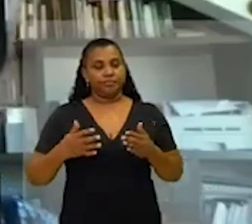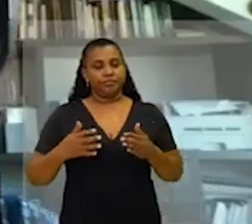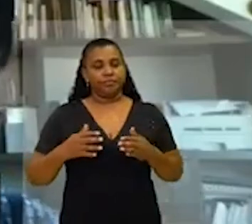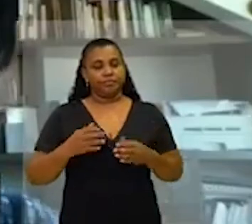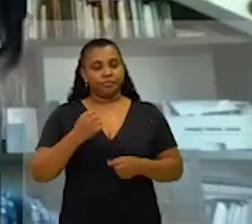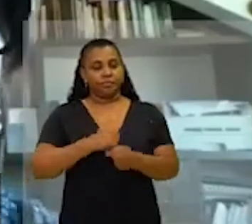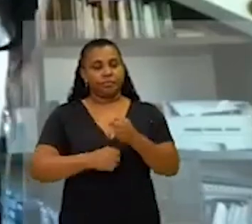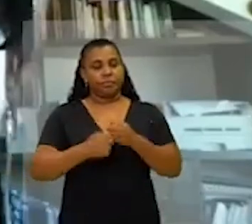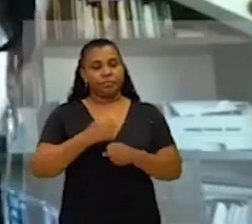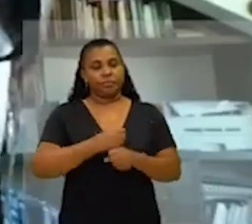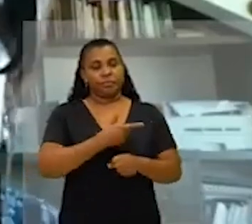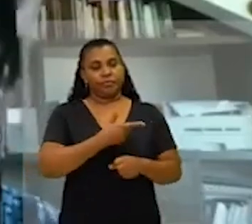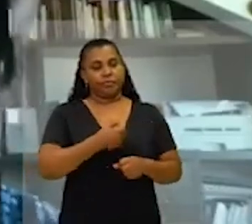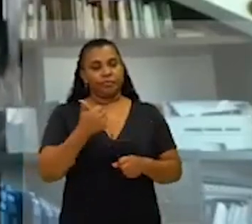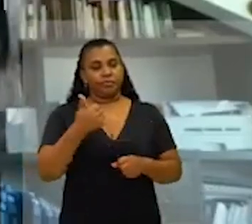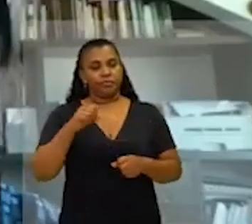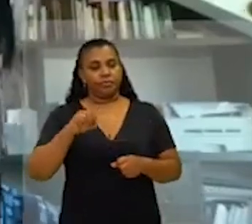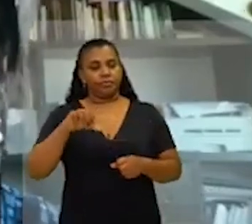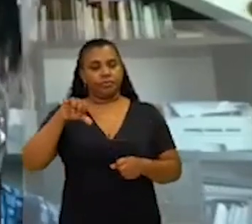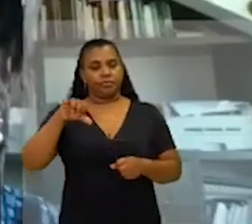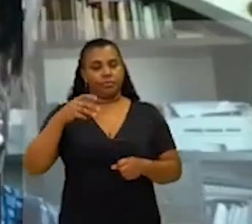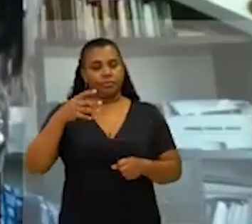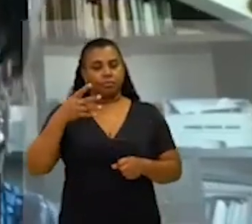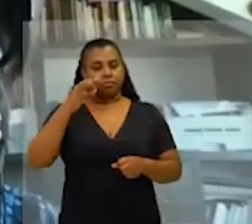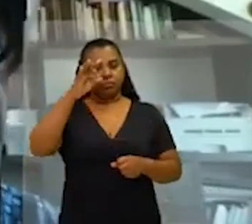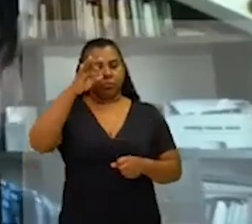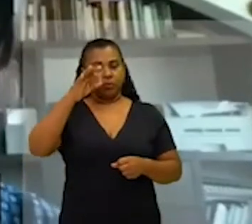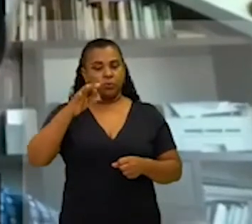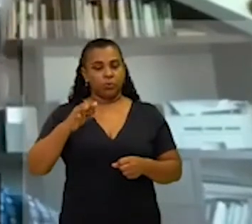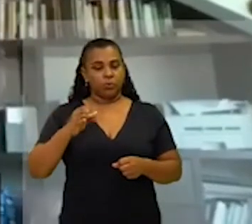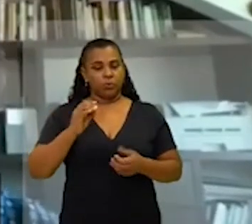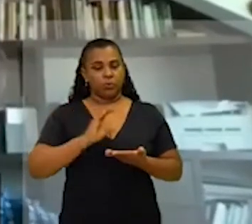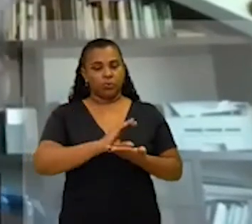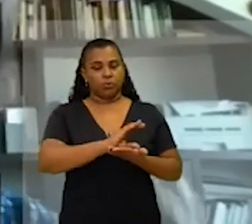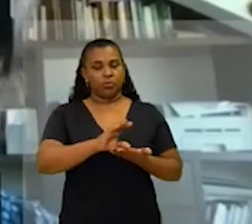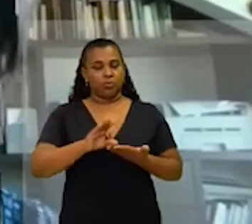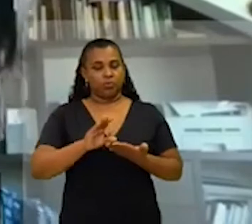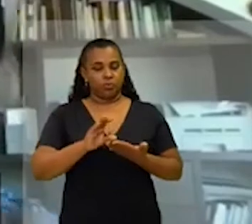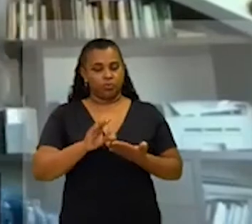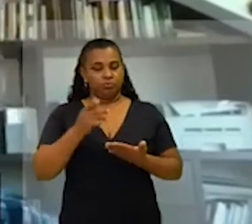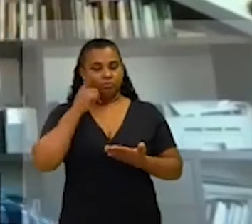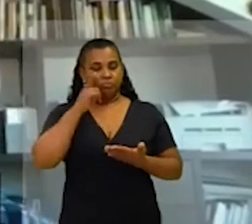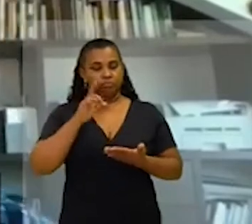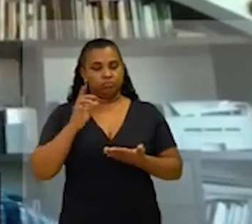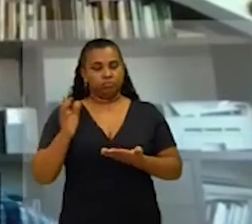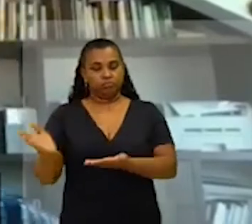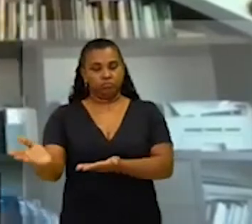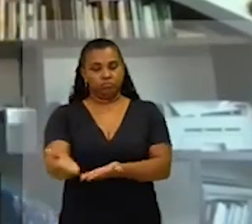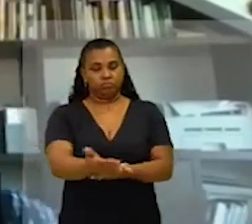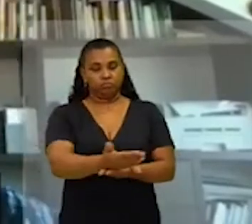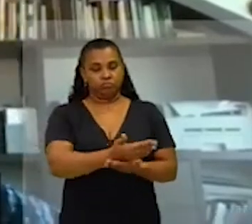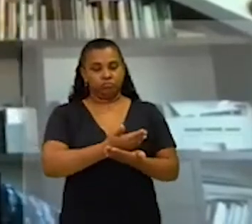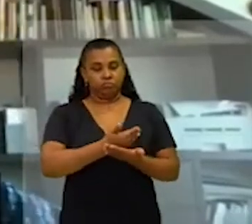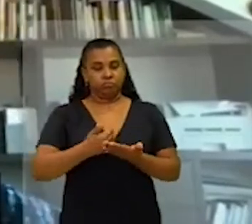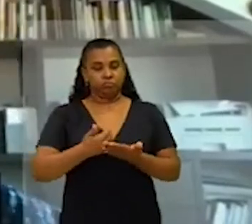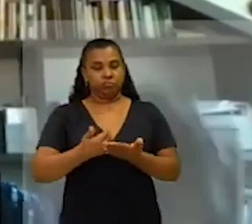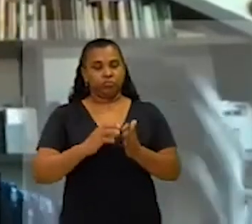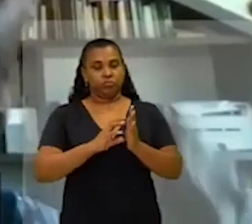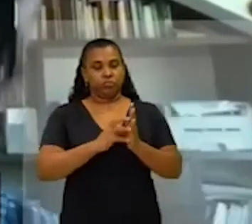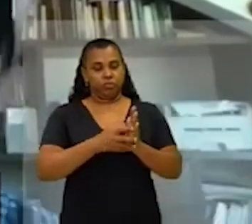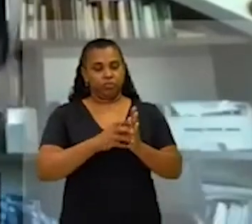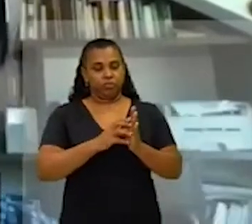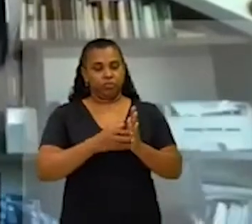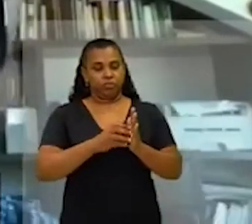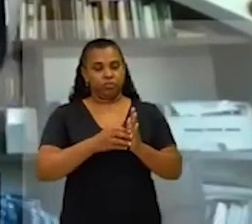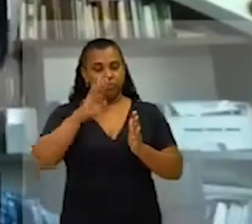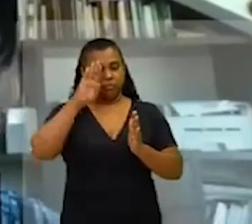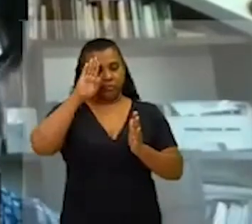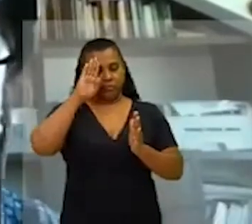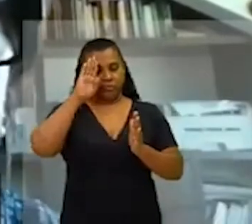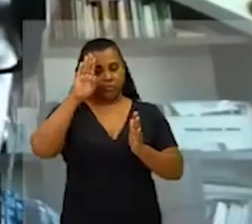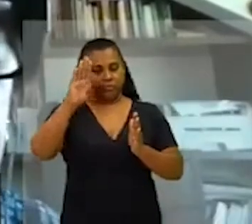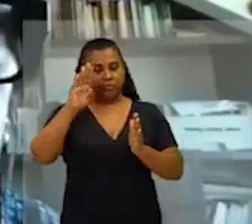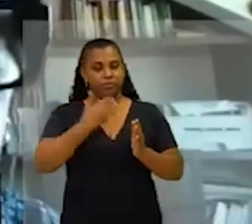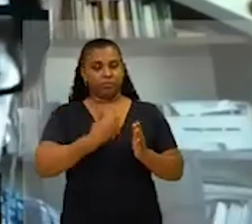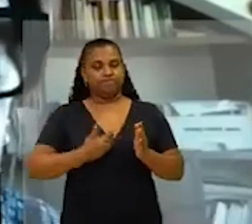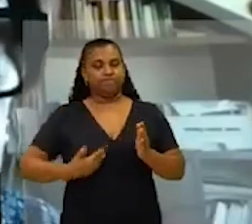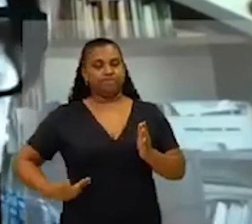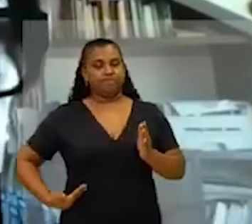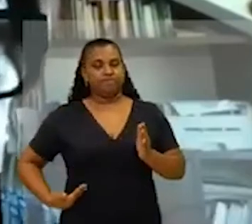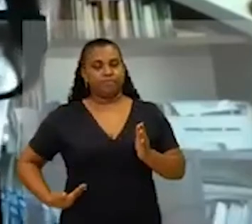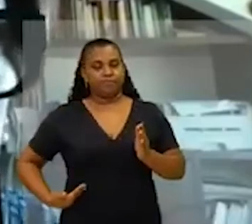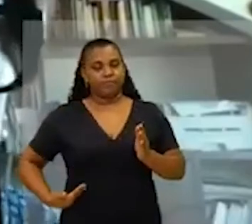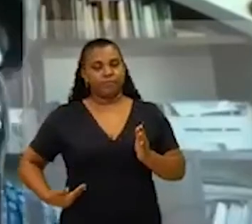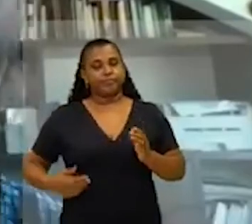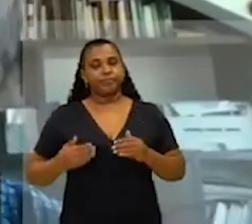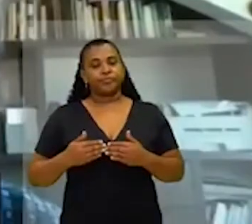recursos foi advindo foi arrecadado pelo partido província durante o período oi oi